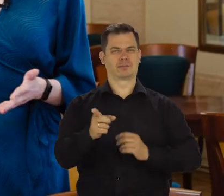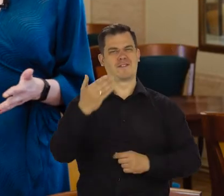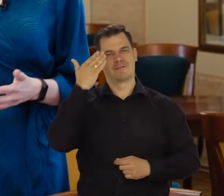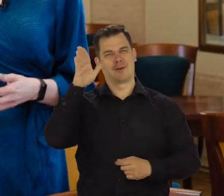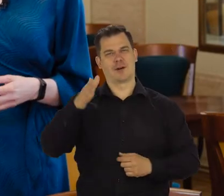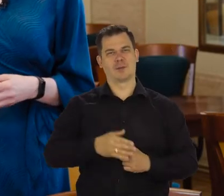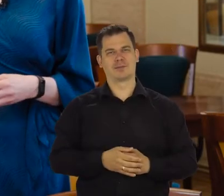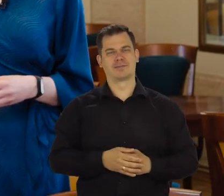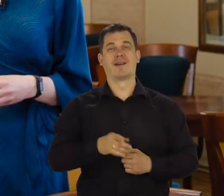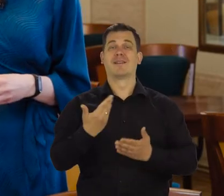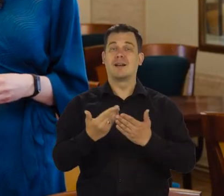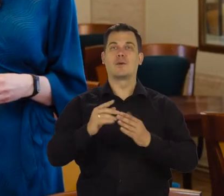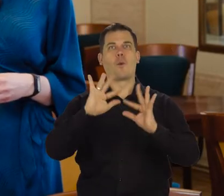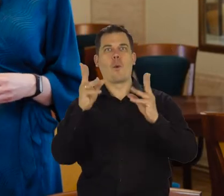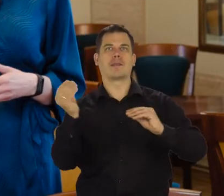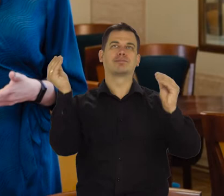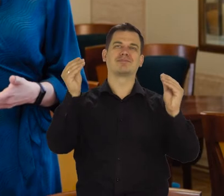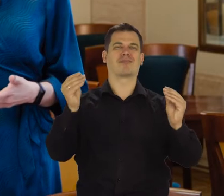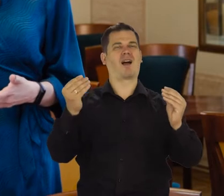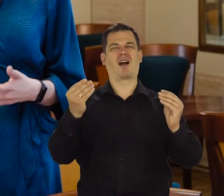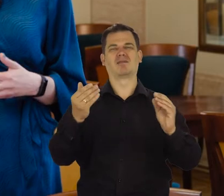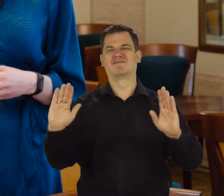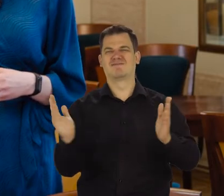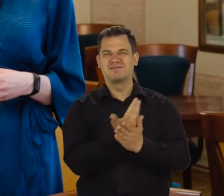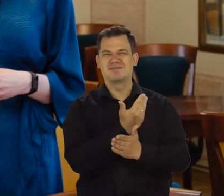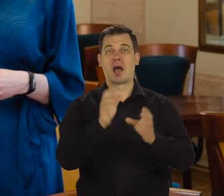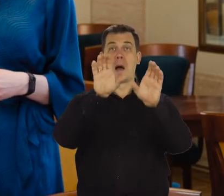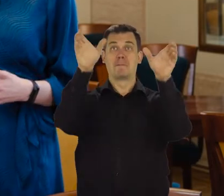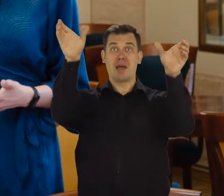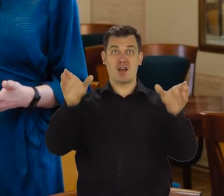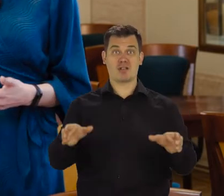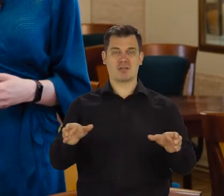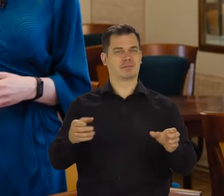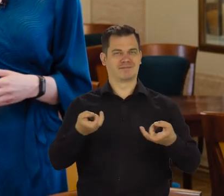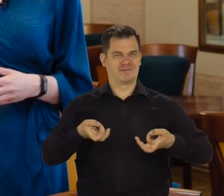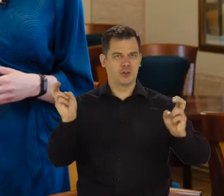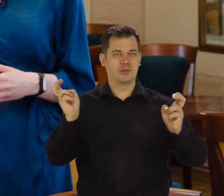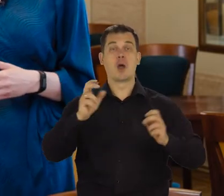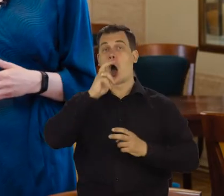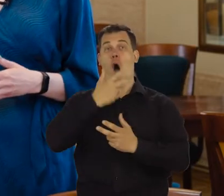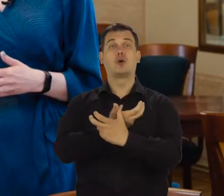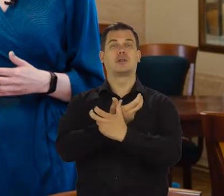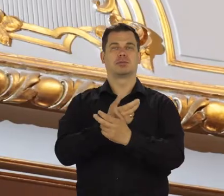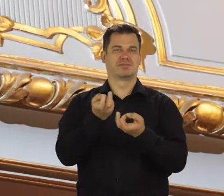W związku z tym większość tych elementów została skutych, pylony zostały zdemontowane, orły zostały zdjęte.